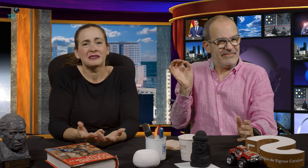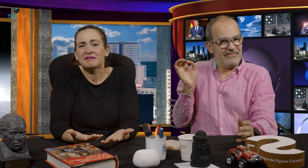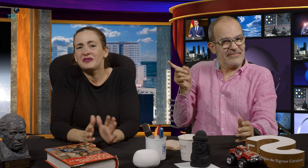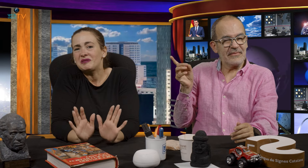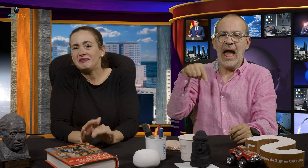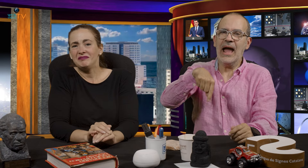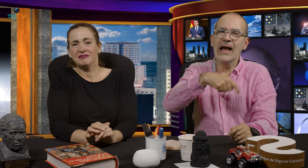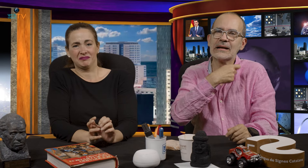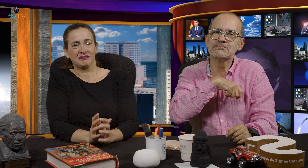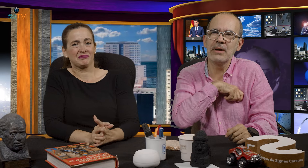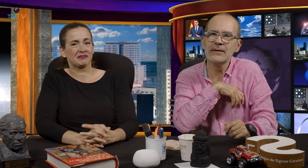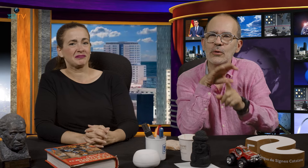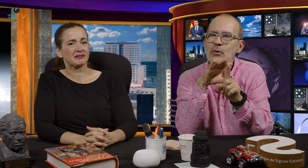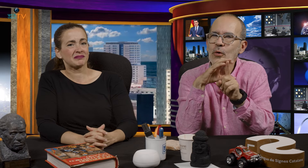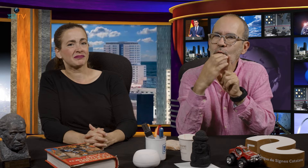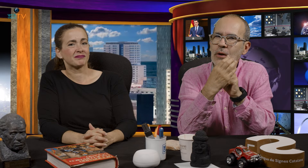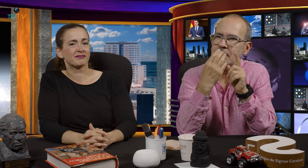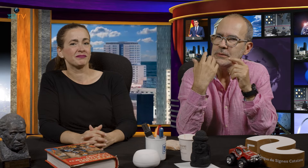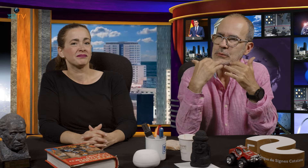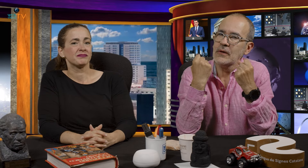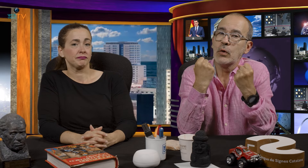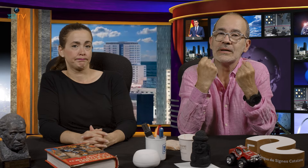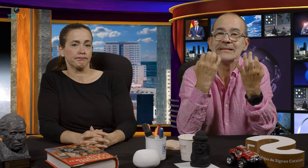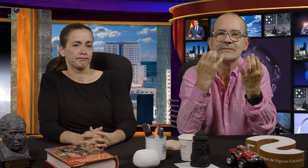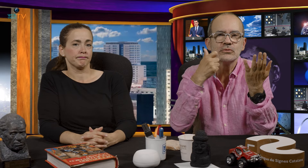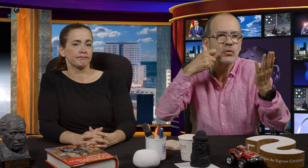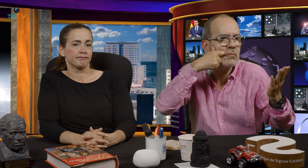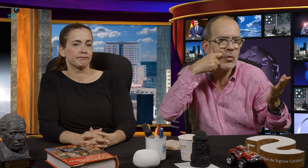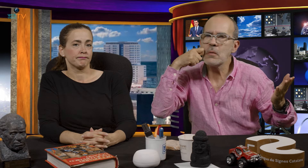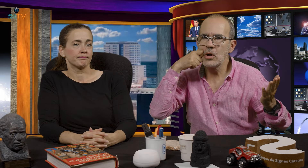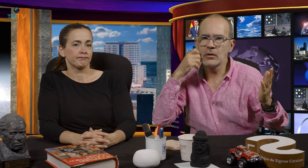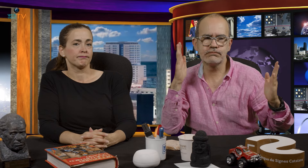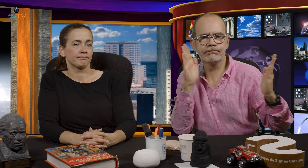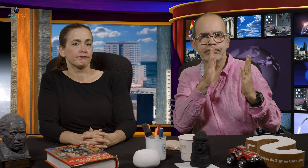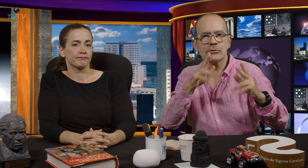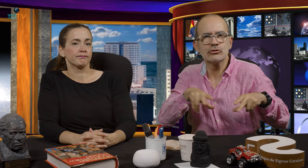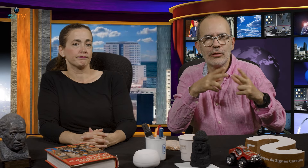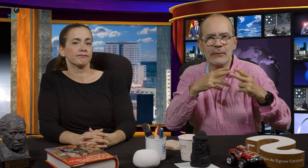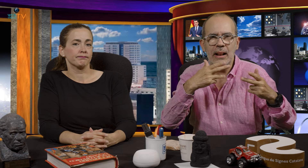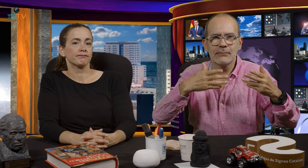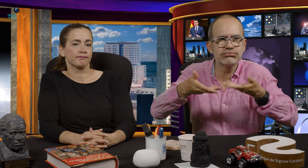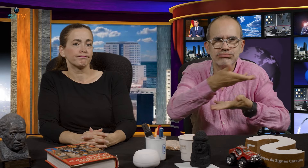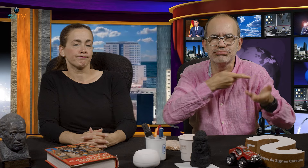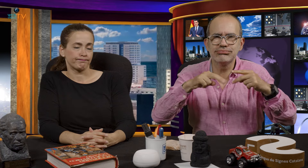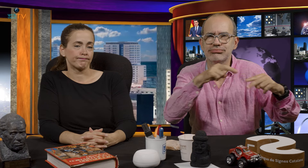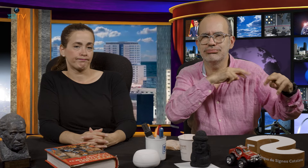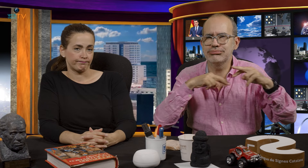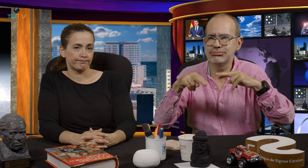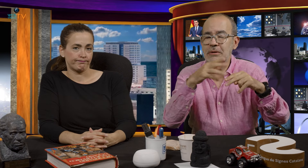Sí. Aquí, en España, es muy cultural mantener un trato humano muy cercano. Las personas son muy sociables.